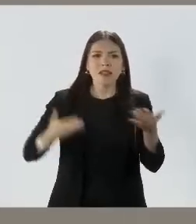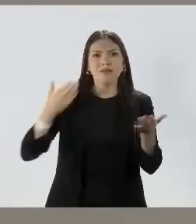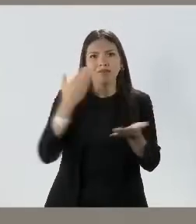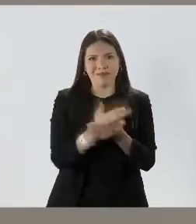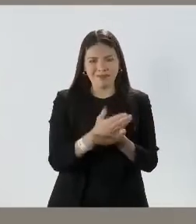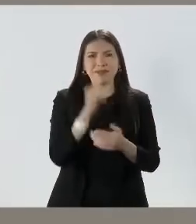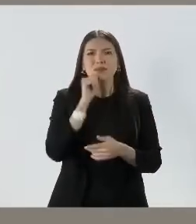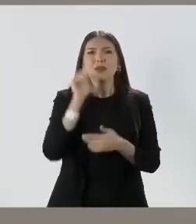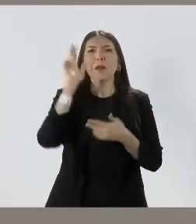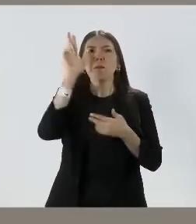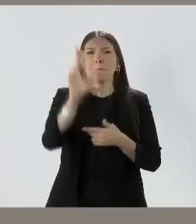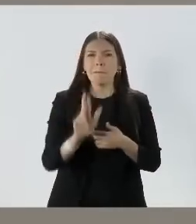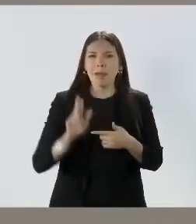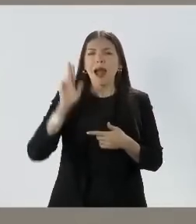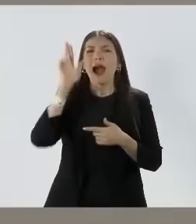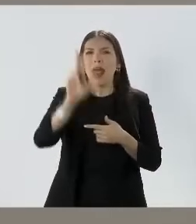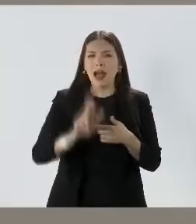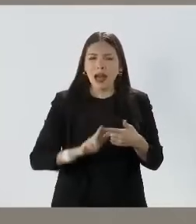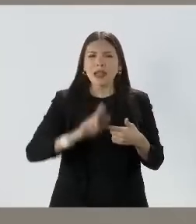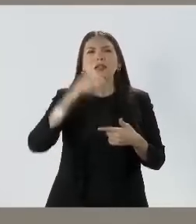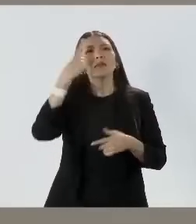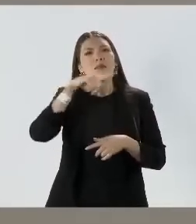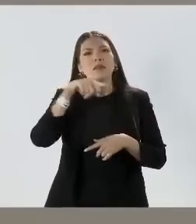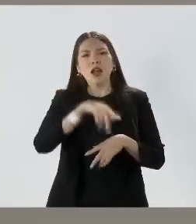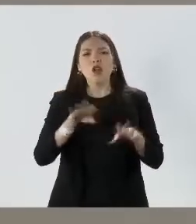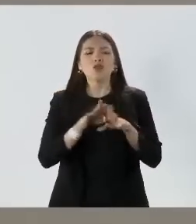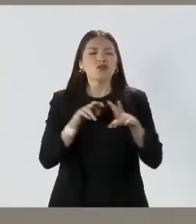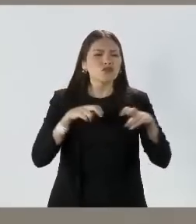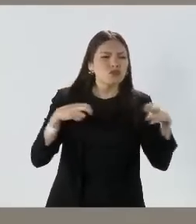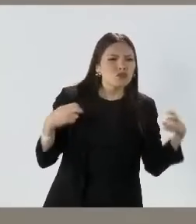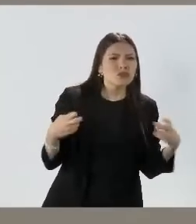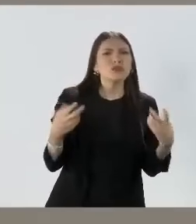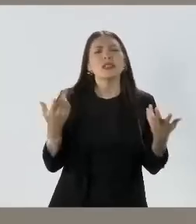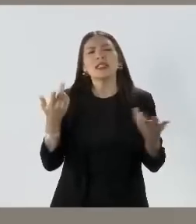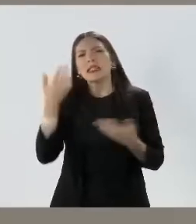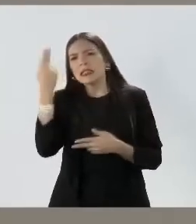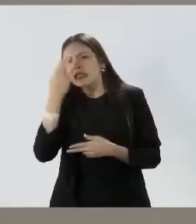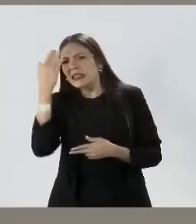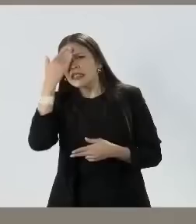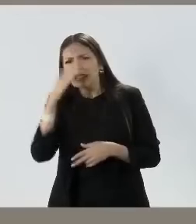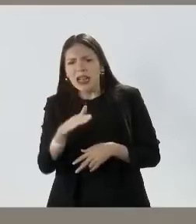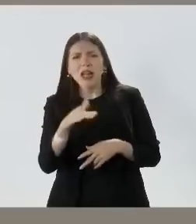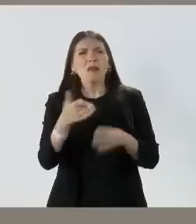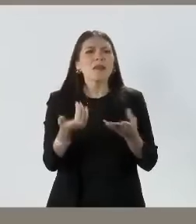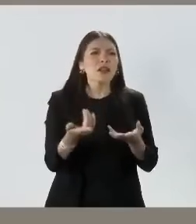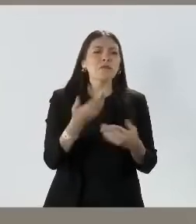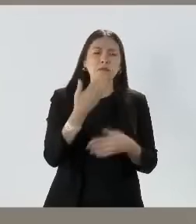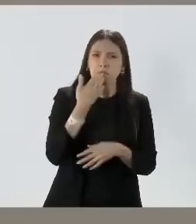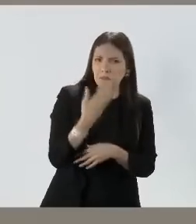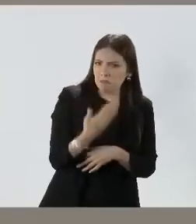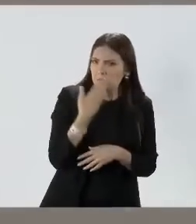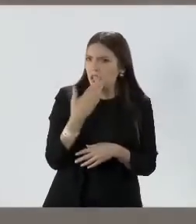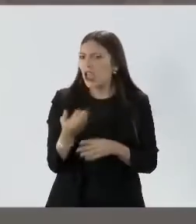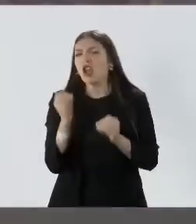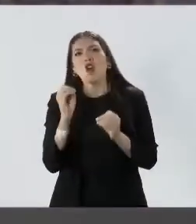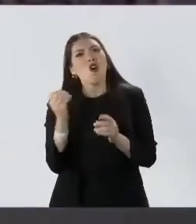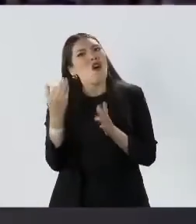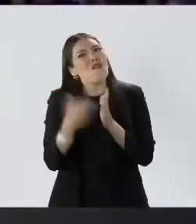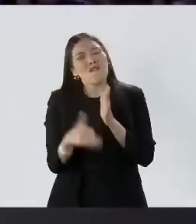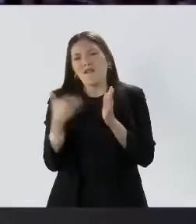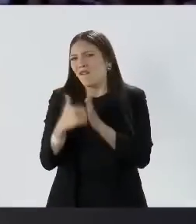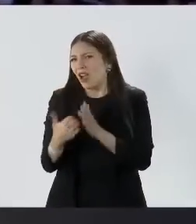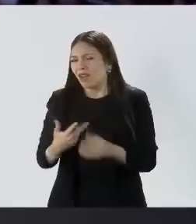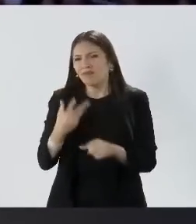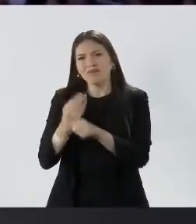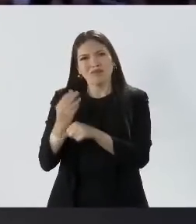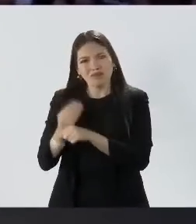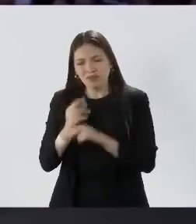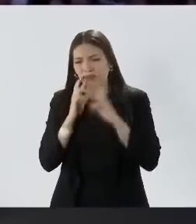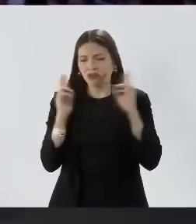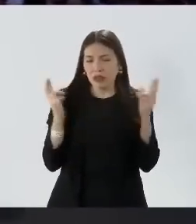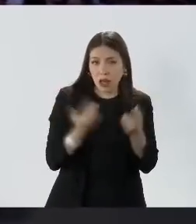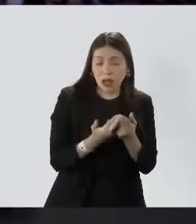señalan temas puntuales y nos permiten evaluar y corregir desde el gobierno caminamos Y tocamos